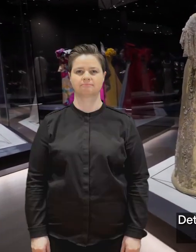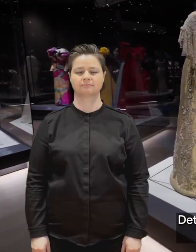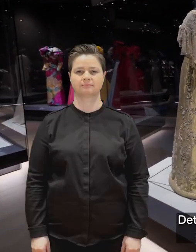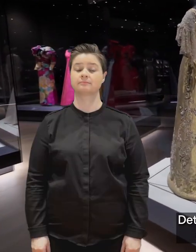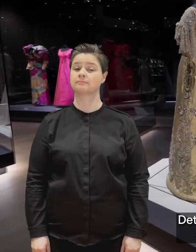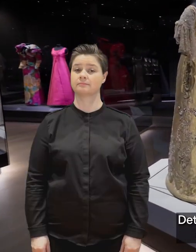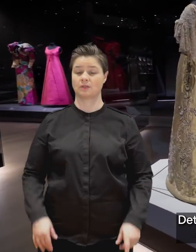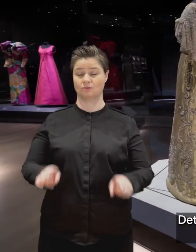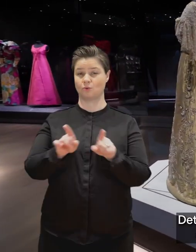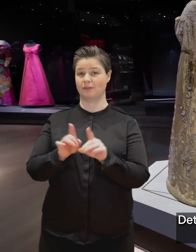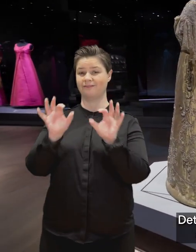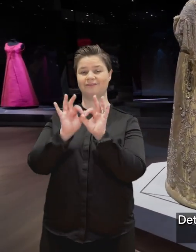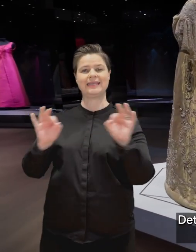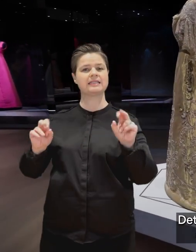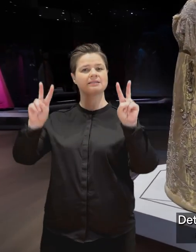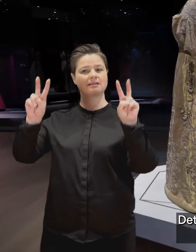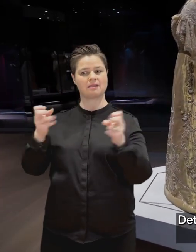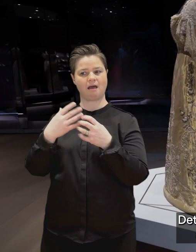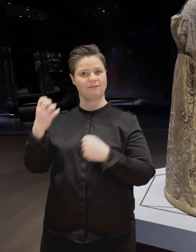Det finnes et nydelig sitat av dronning Maud,